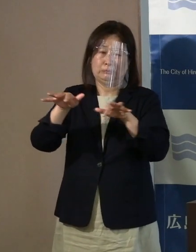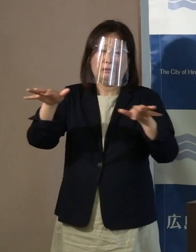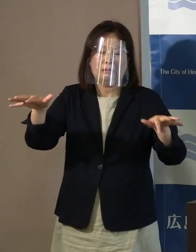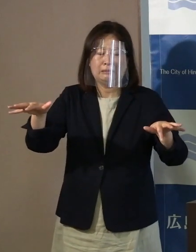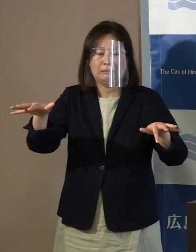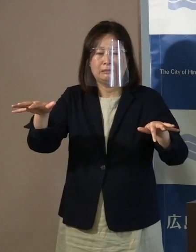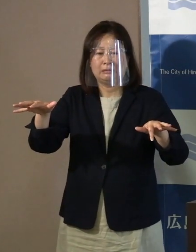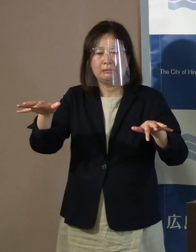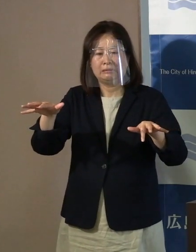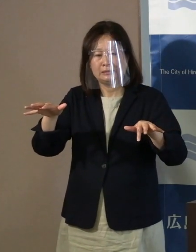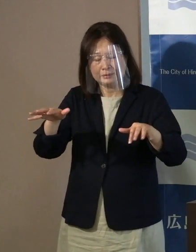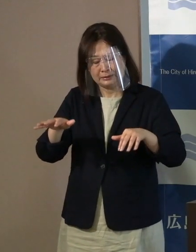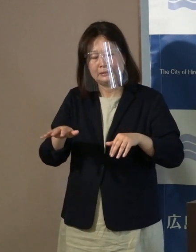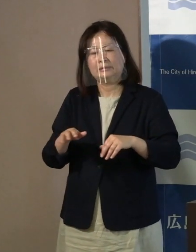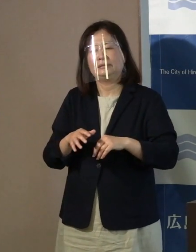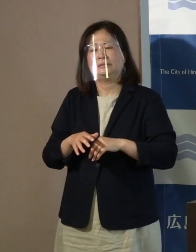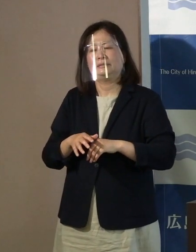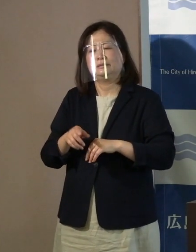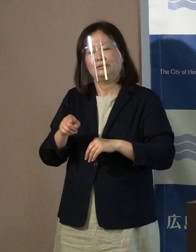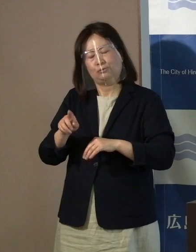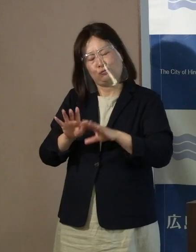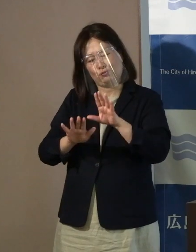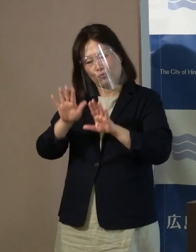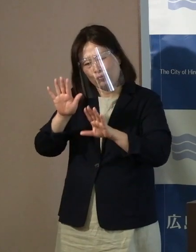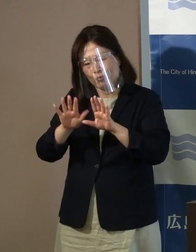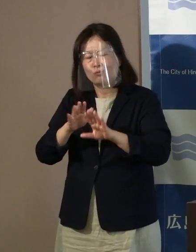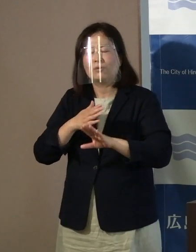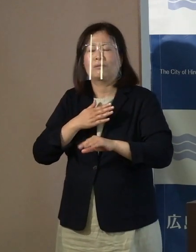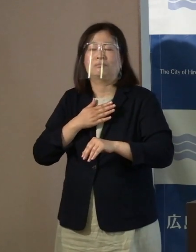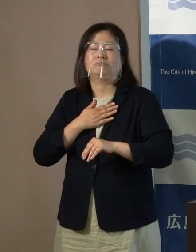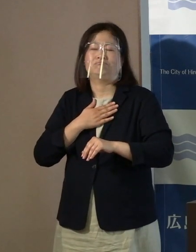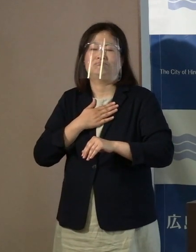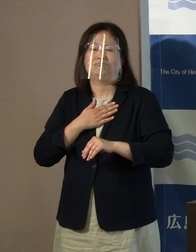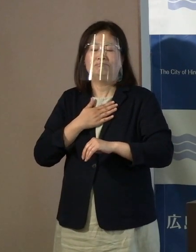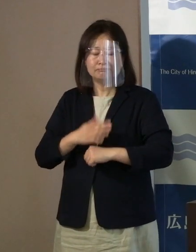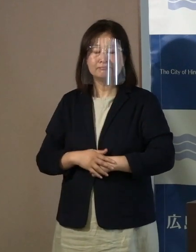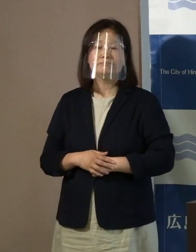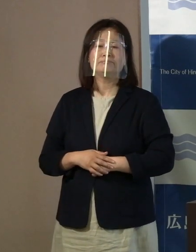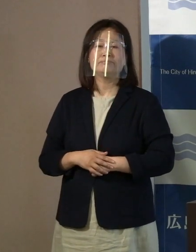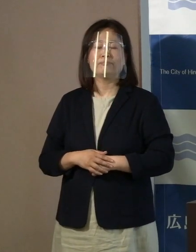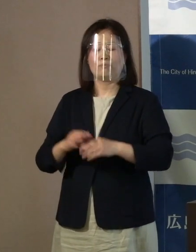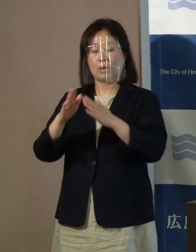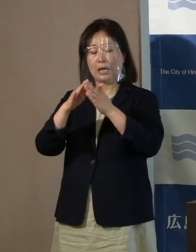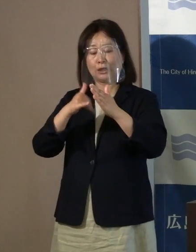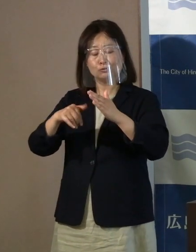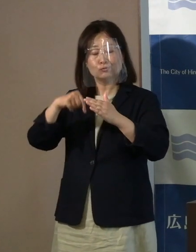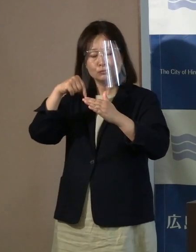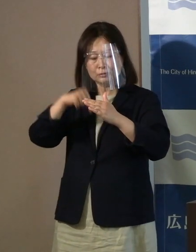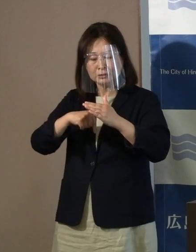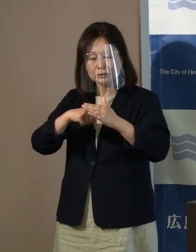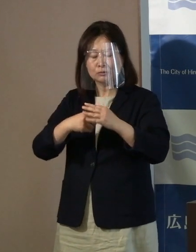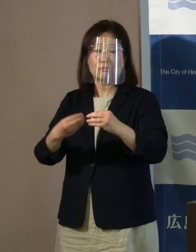正しい状況が見て取れますので､ そういった家族内感染というものを 防ぐということも重要ですけれども､